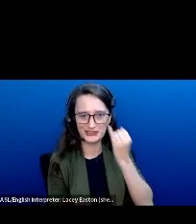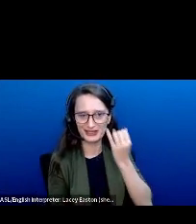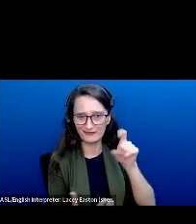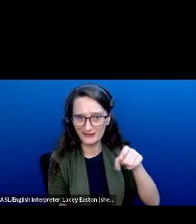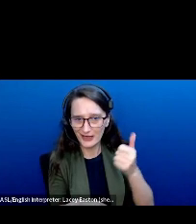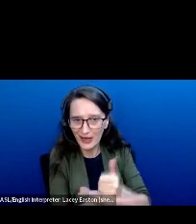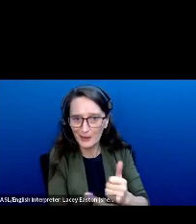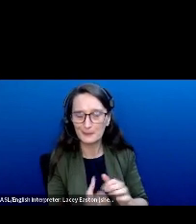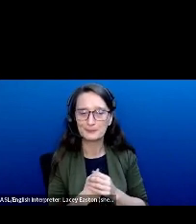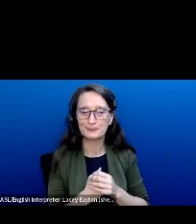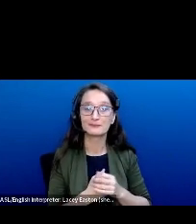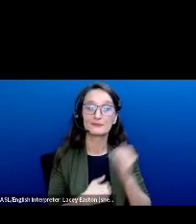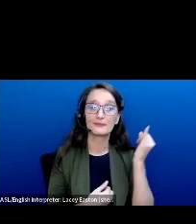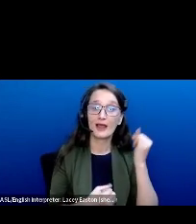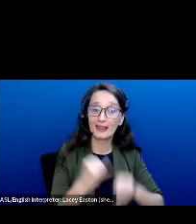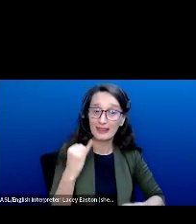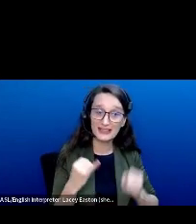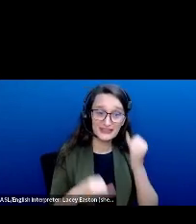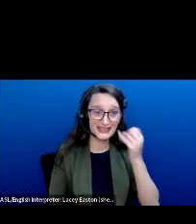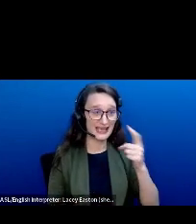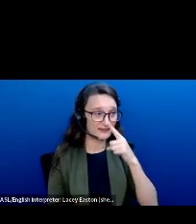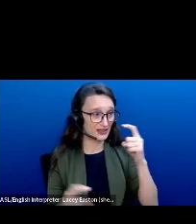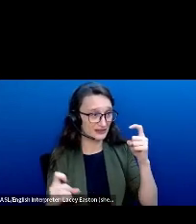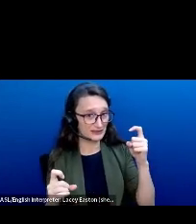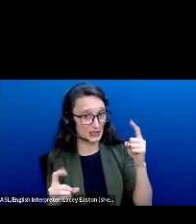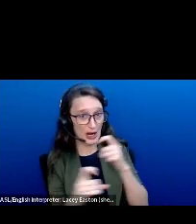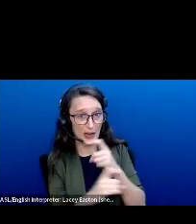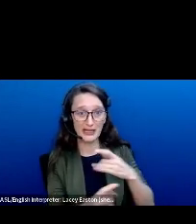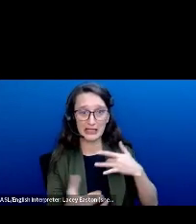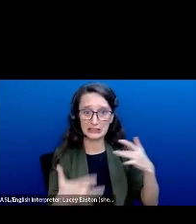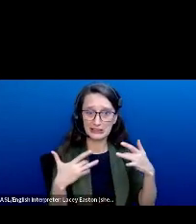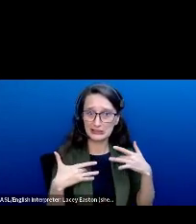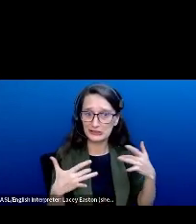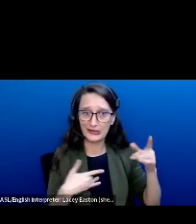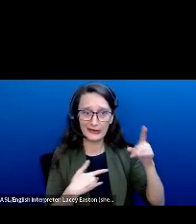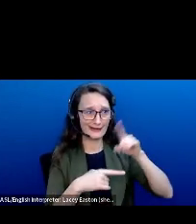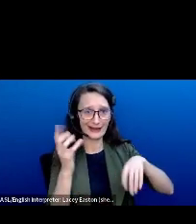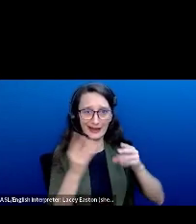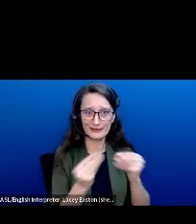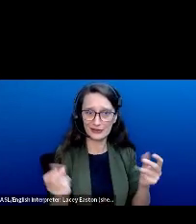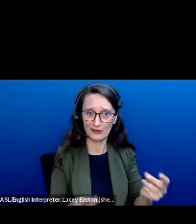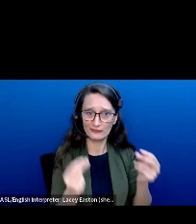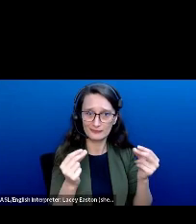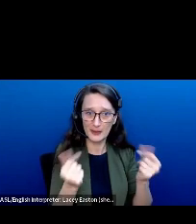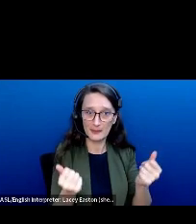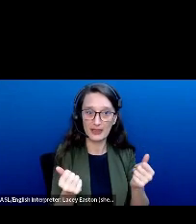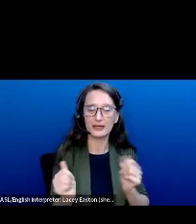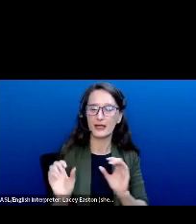es compleja o no se puede resolver de inmediato, la oficina evalúa cuidadosamente si es necesario